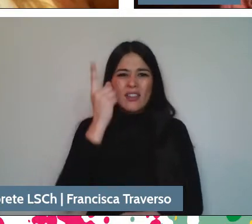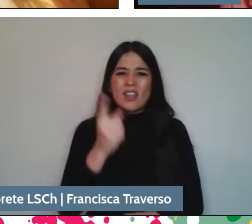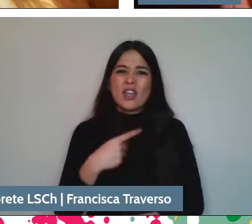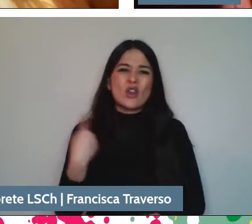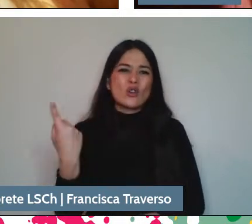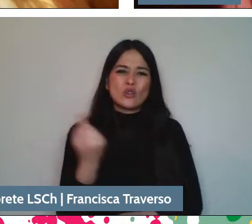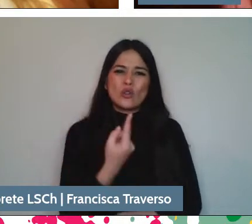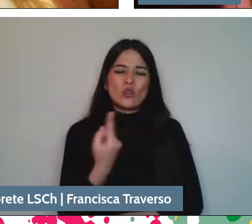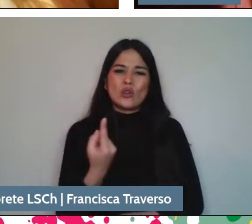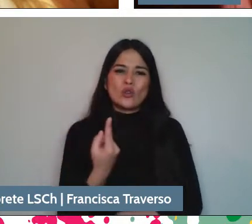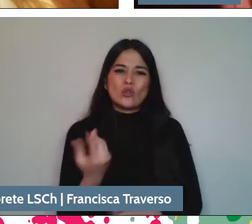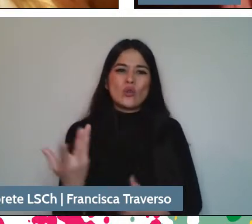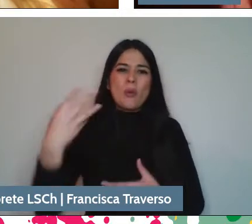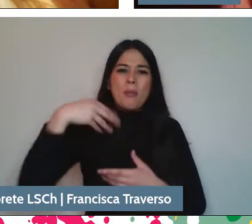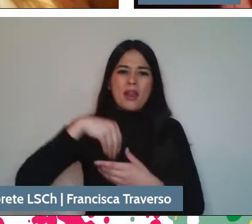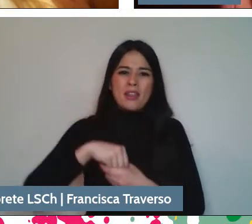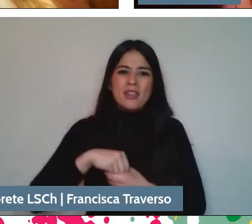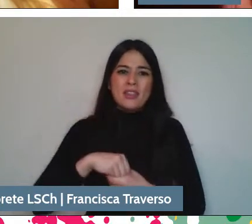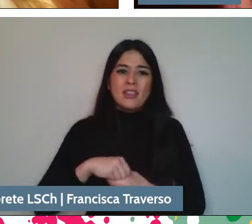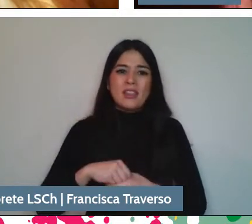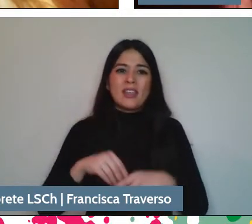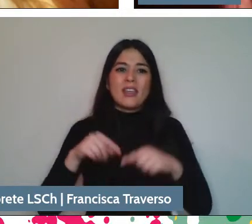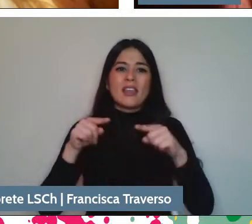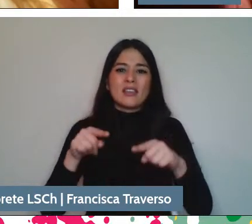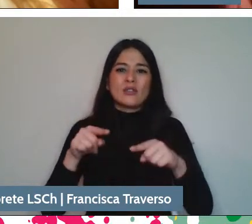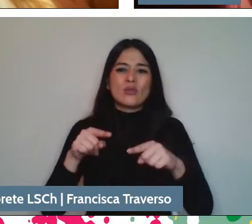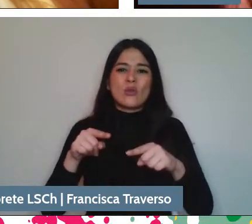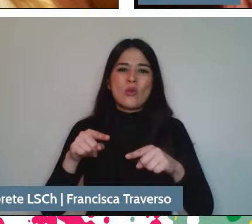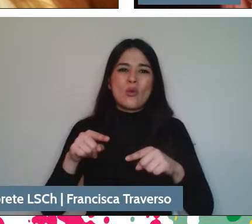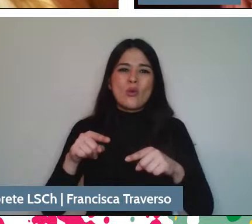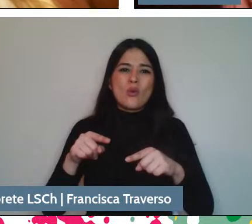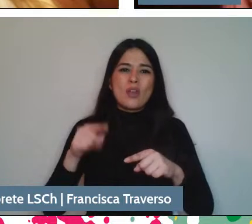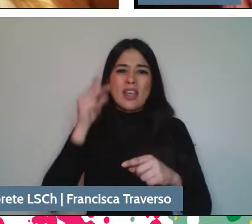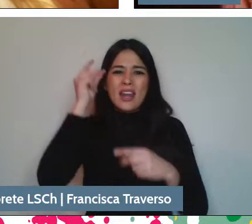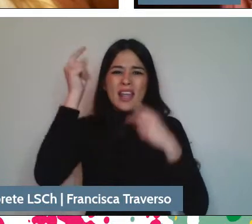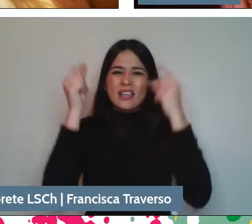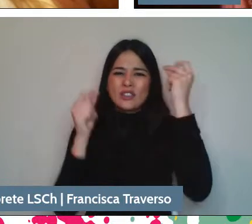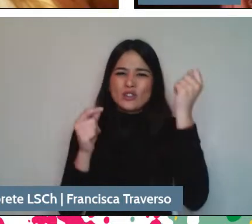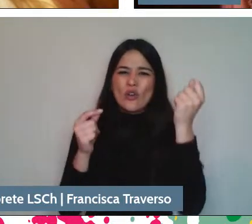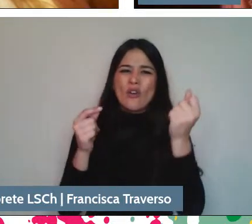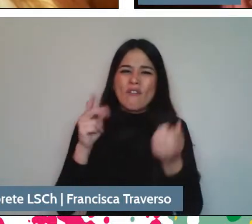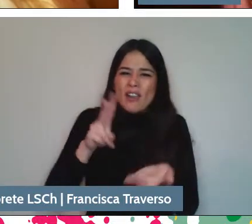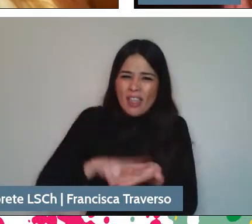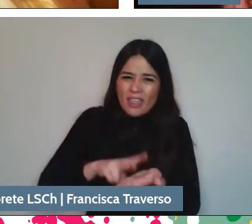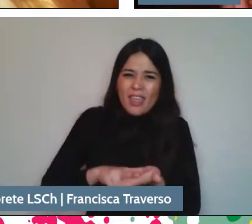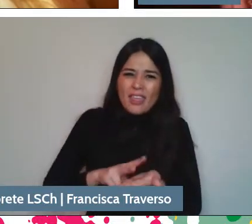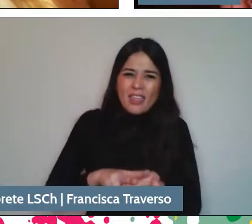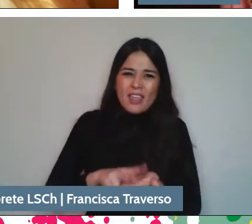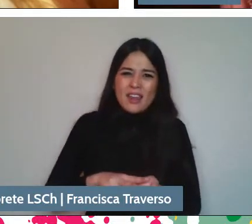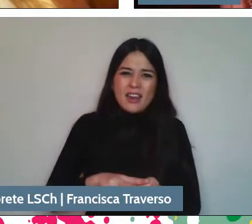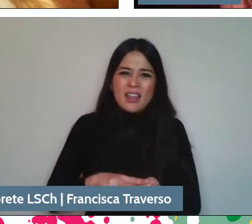Entonces, es un acto de la creación verdadera, me parece a mí. Los poetas orales de Chile lo dicen siempre.